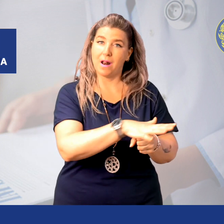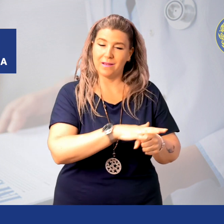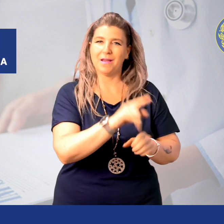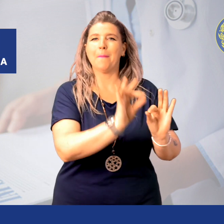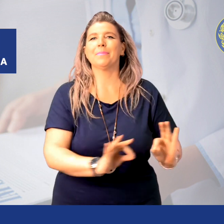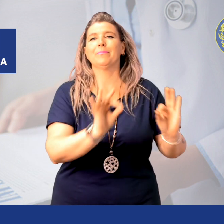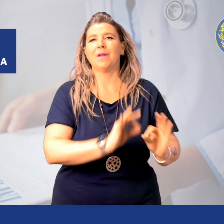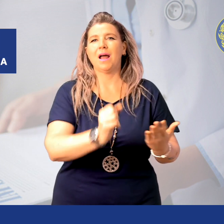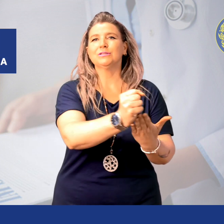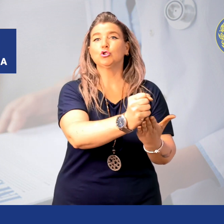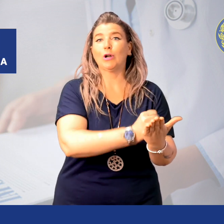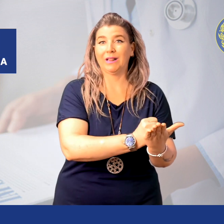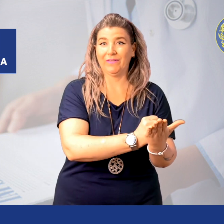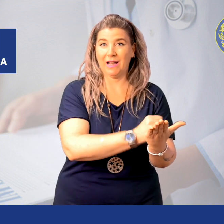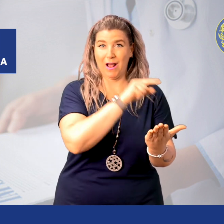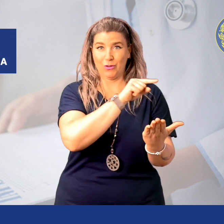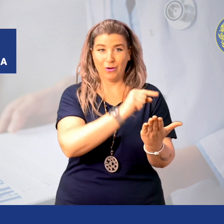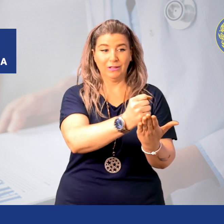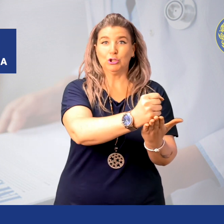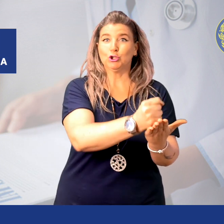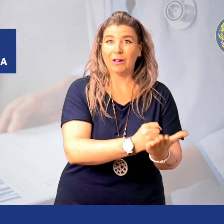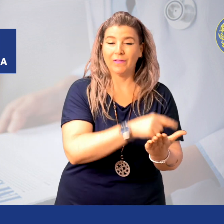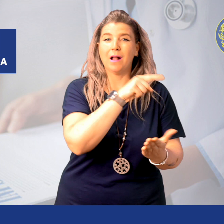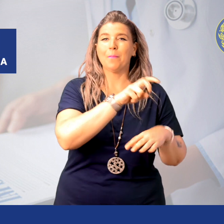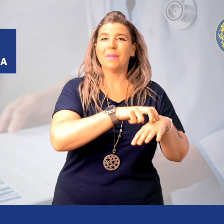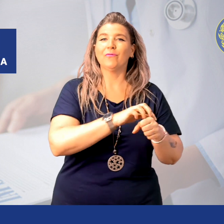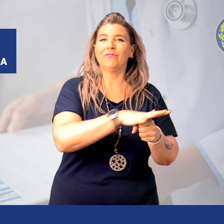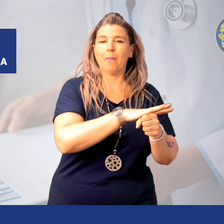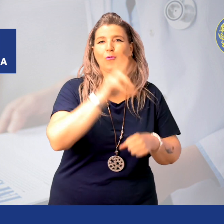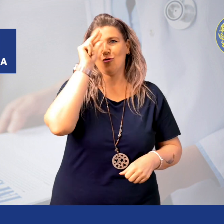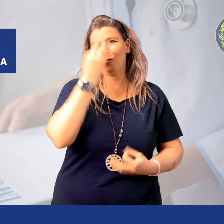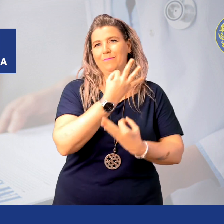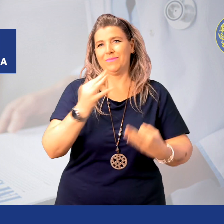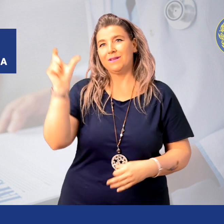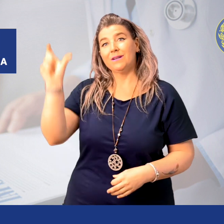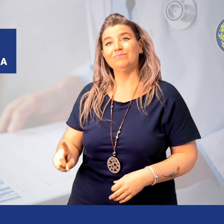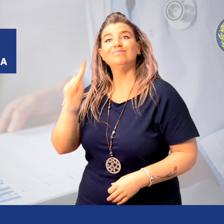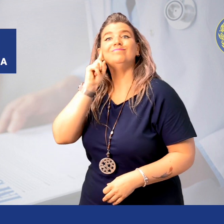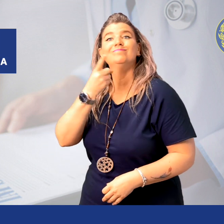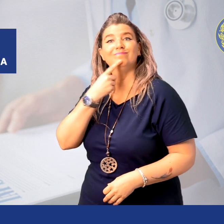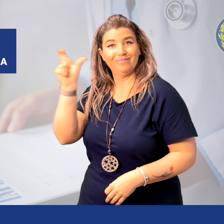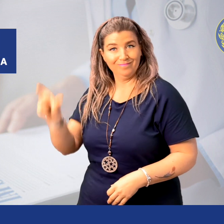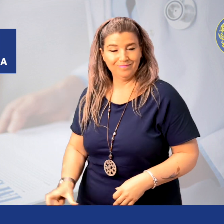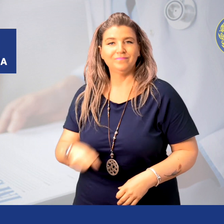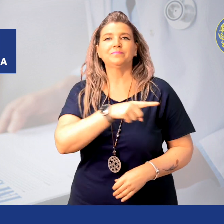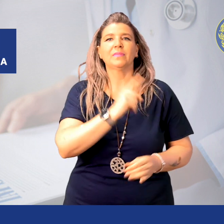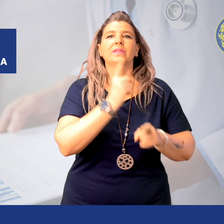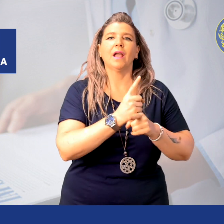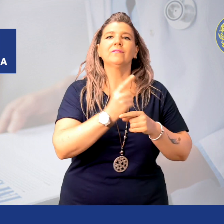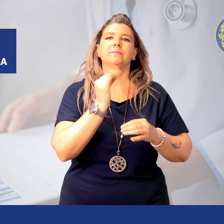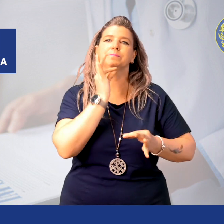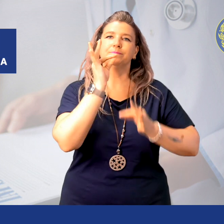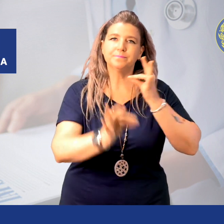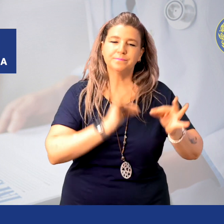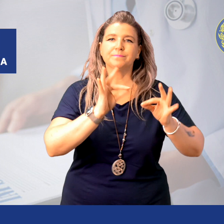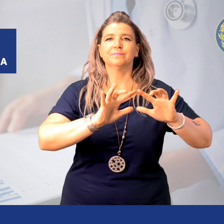che deve inserire nel certificato telematico tutte le informazioni necessarie